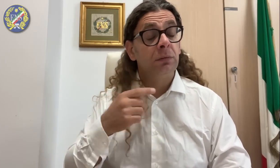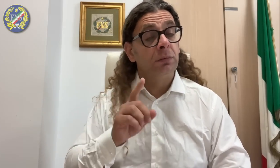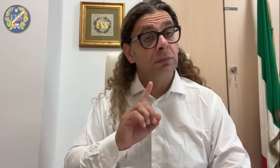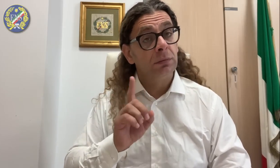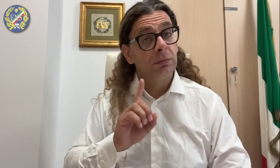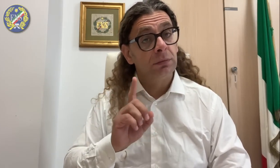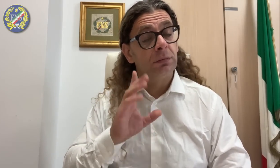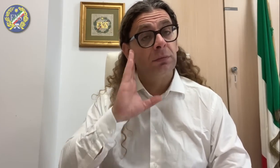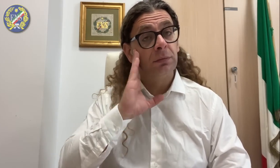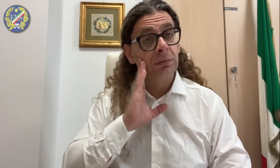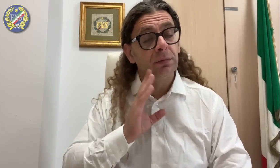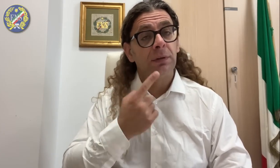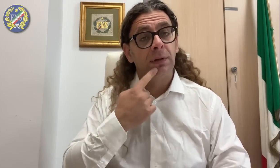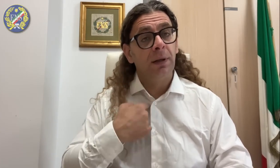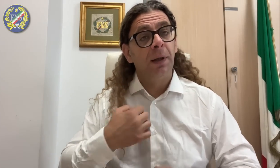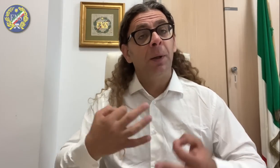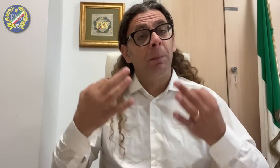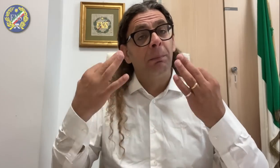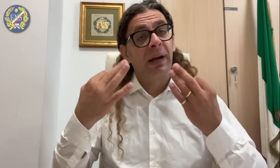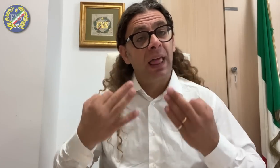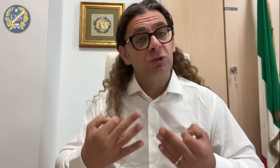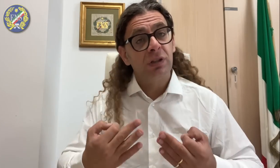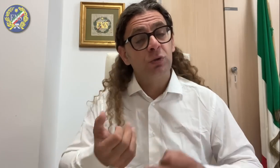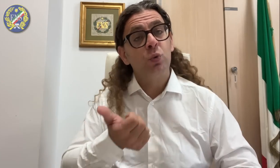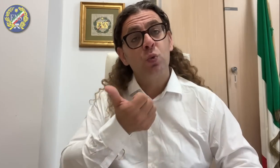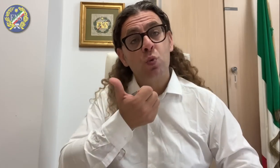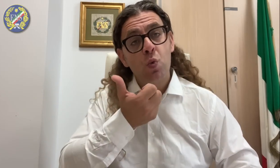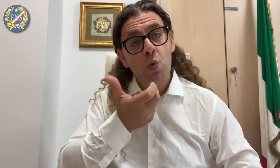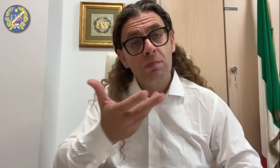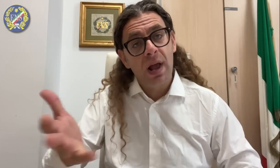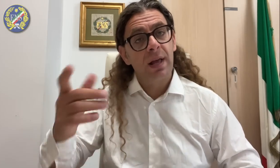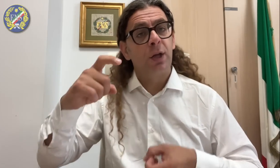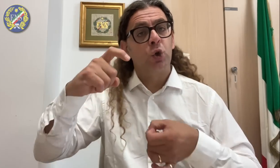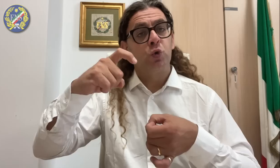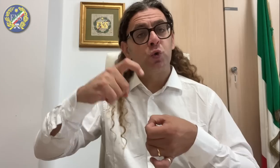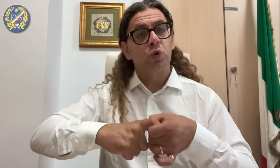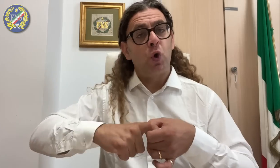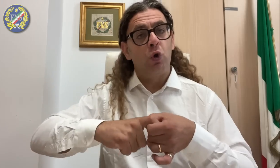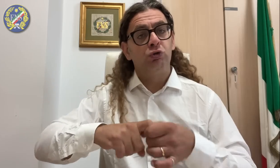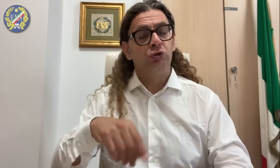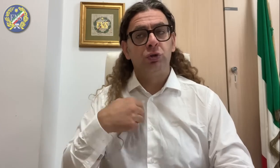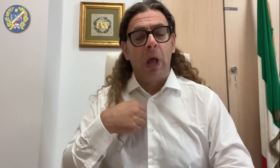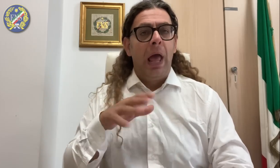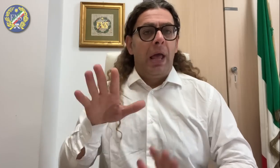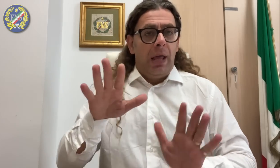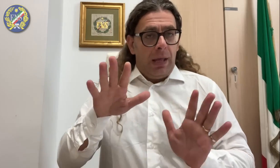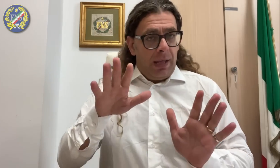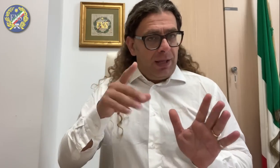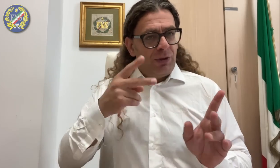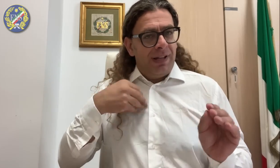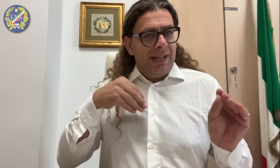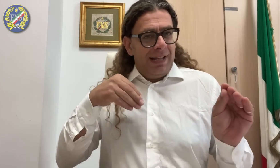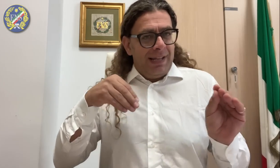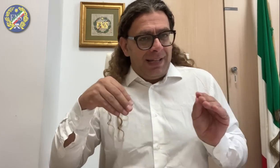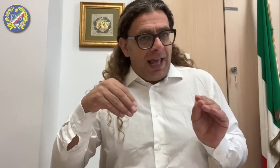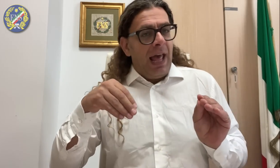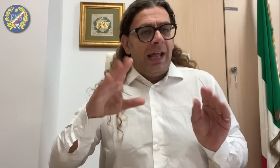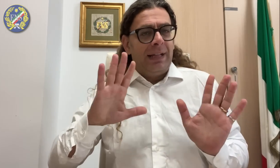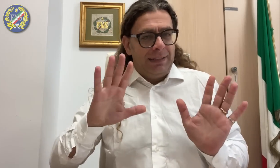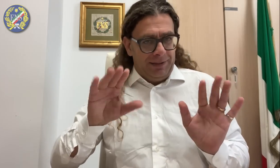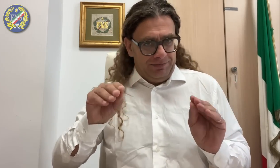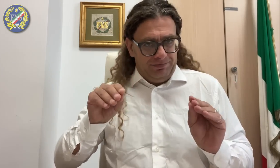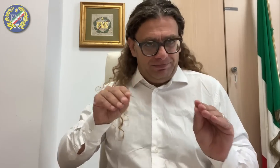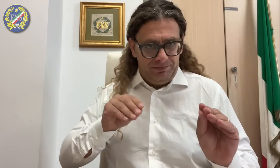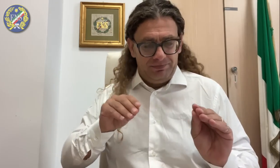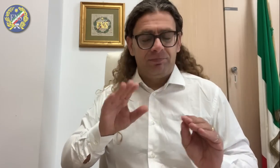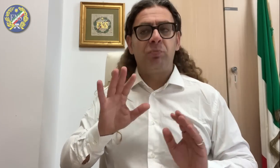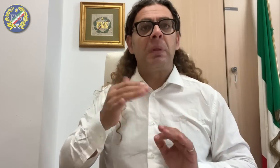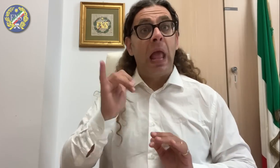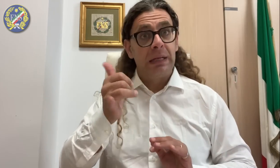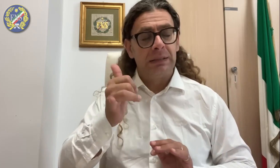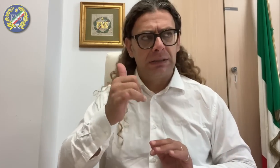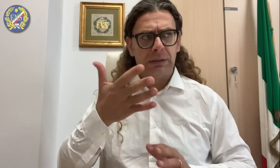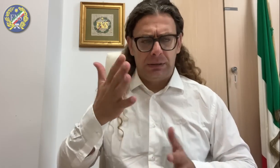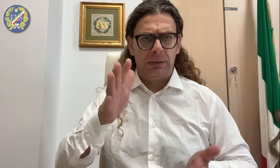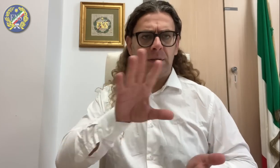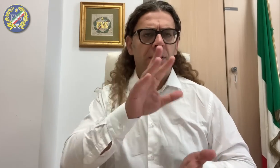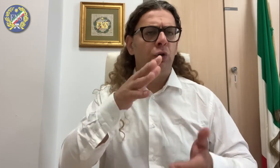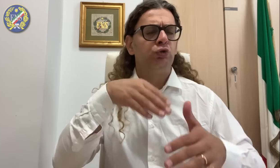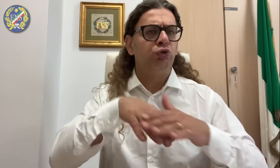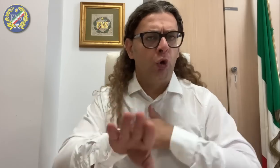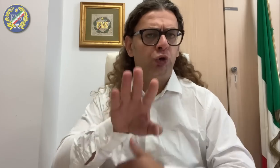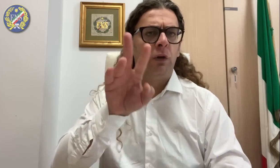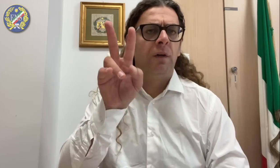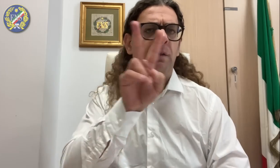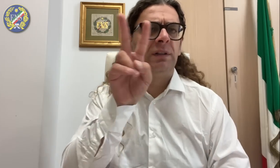A quel punto, ha riformulato la domanda chiedendomi quale fosse il numero preciso dei soci ENS, ho provato a correggere il tiro ma ho dovuto rispondergli che